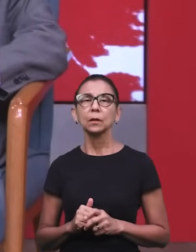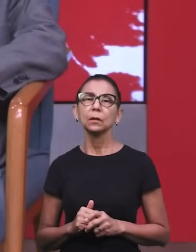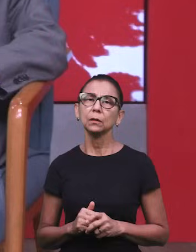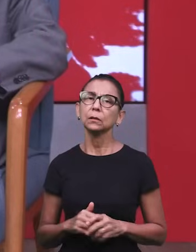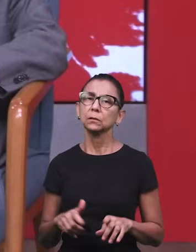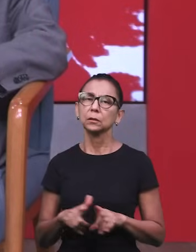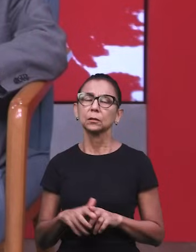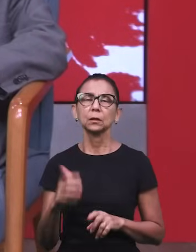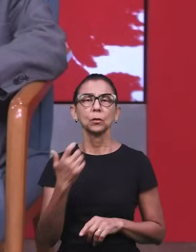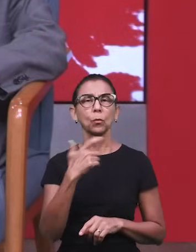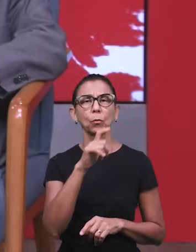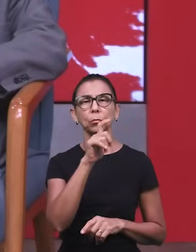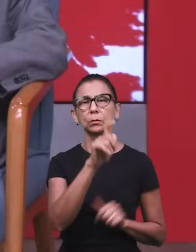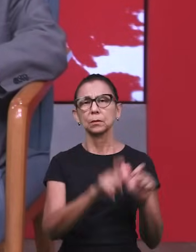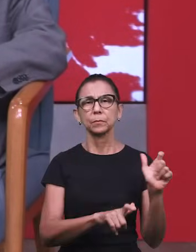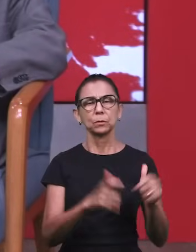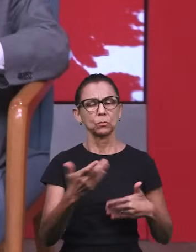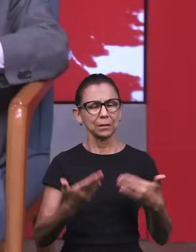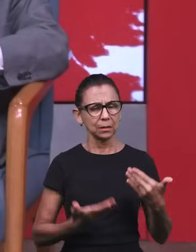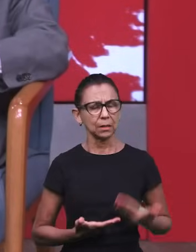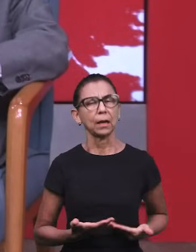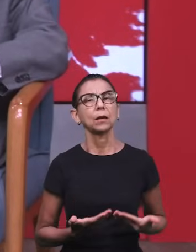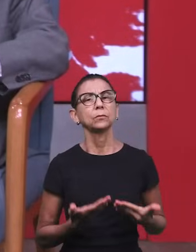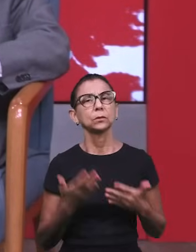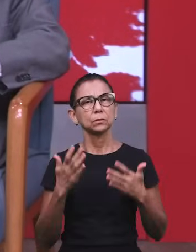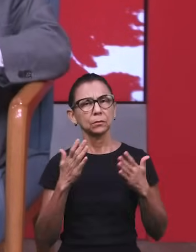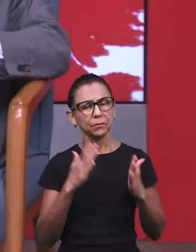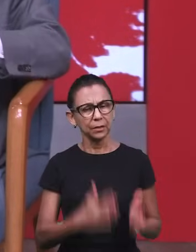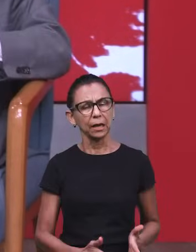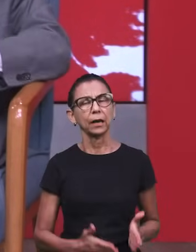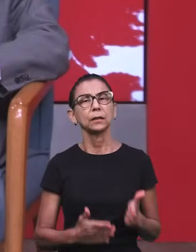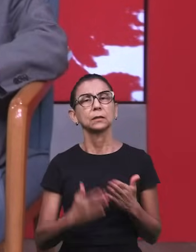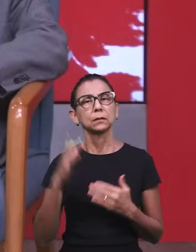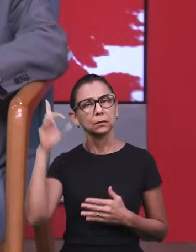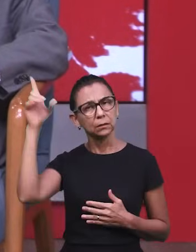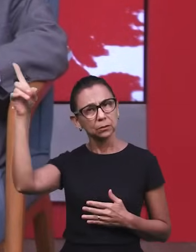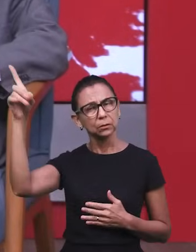em outras denominações que são servos de Deus e nós não vamos aqui entrar em detalhes sobre